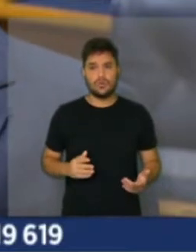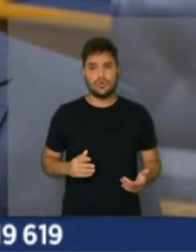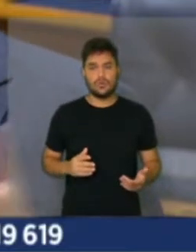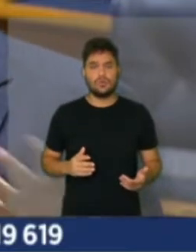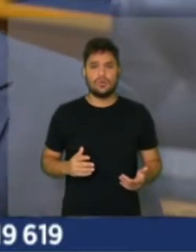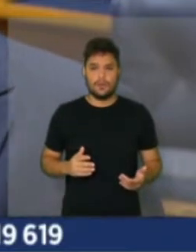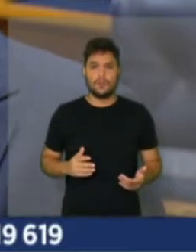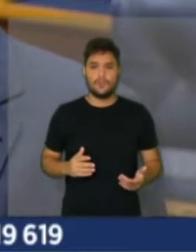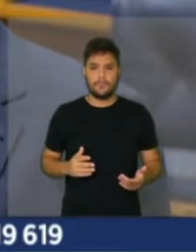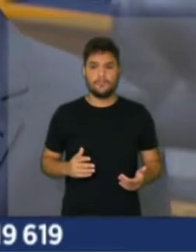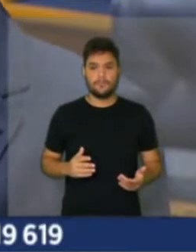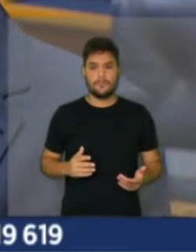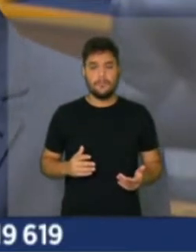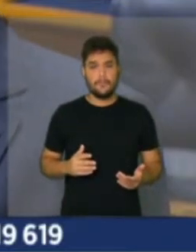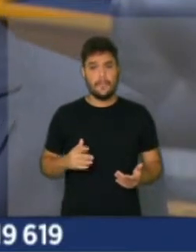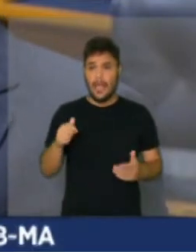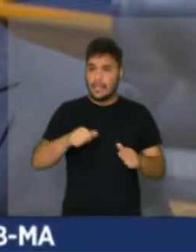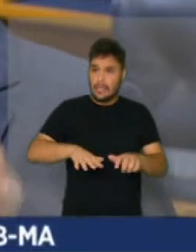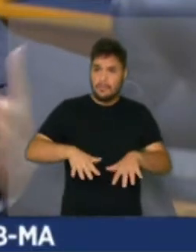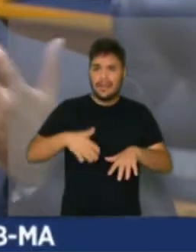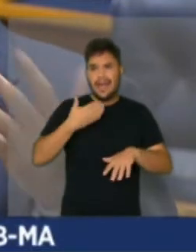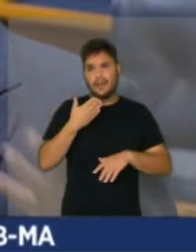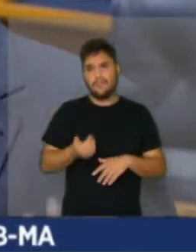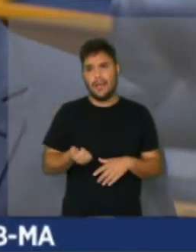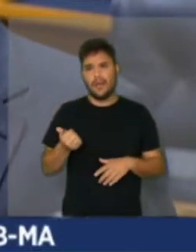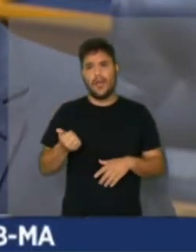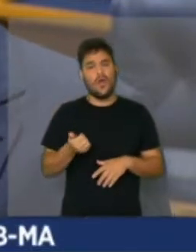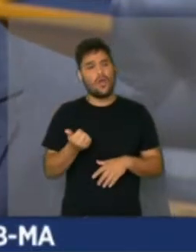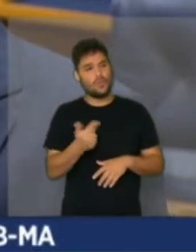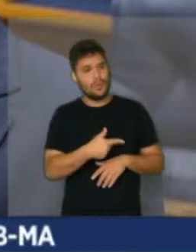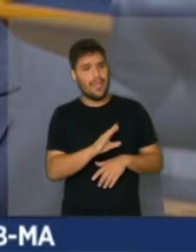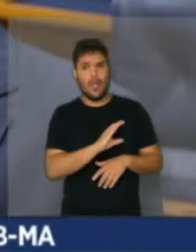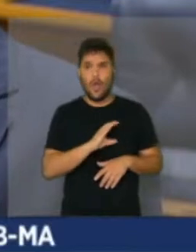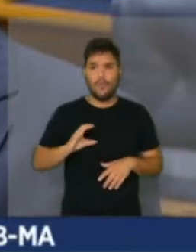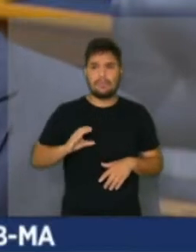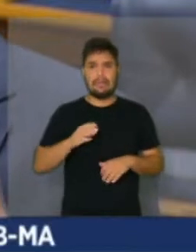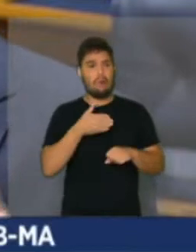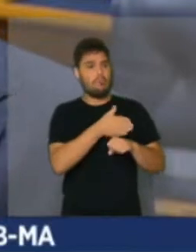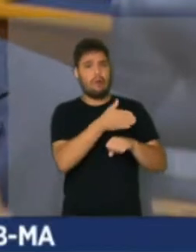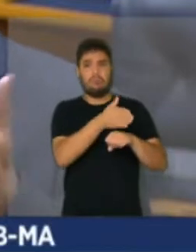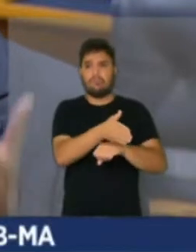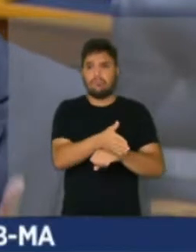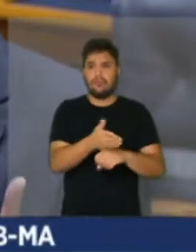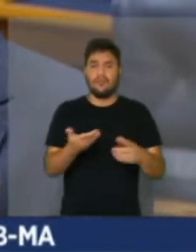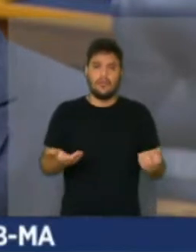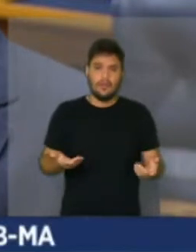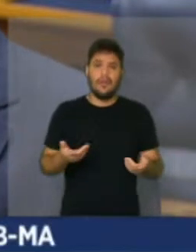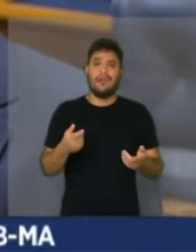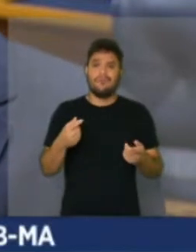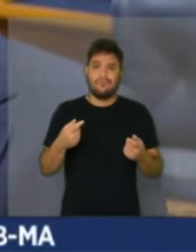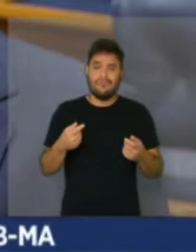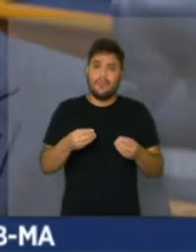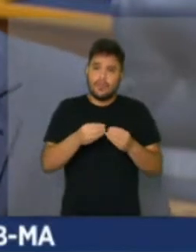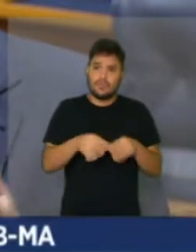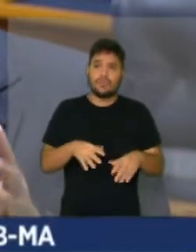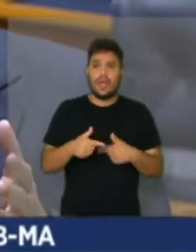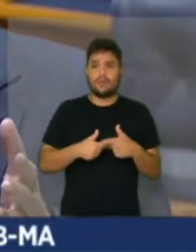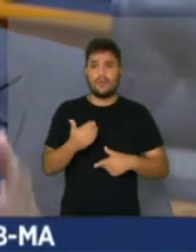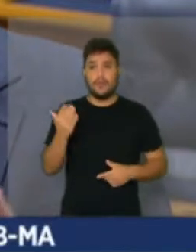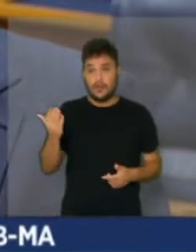DIVERSAS COMISSÕES, PULVERIZANDO INCLUSIVE O PRÓPRIO TRABALHO DELE. E SE O MINISTRO TIVER QUE EXPLICAR VAI EXPLICAR DE UMA VEZ SÓ .